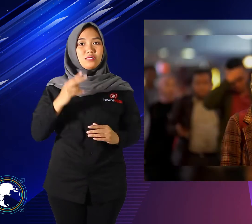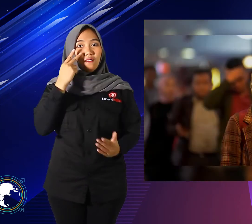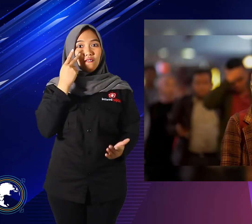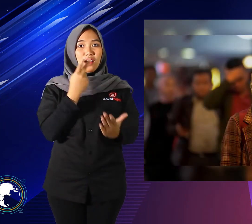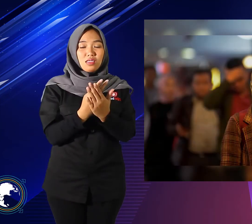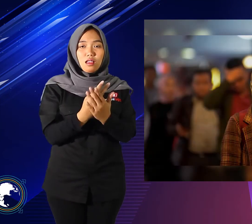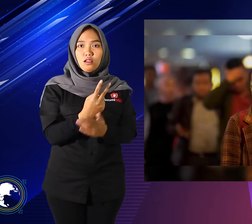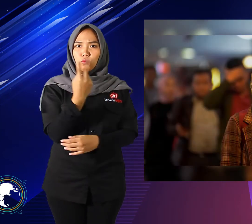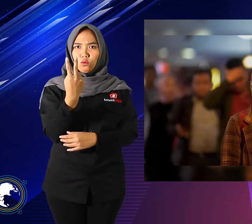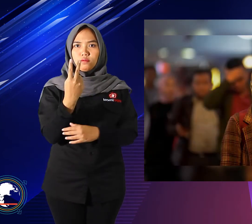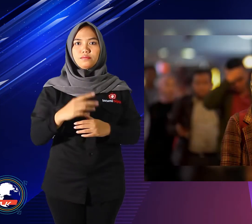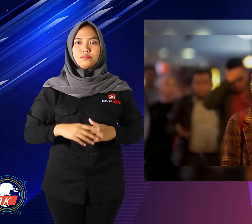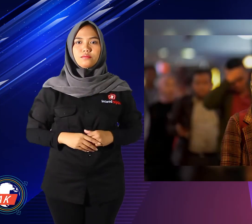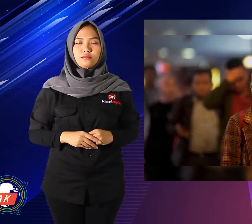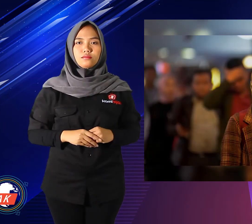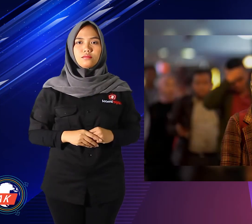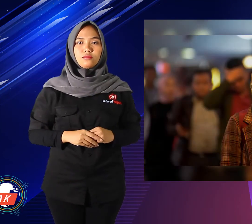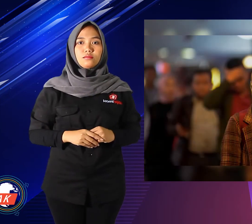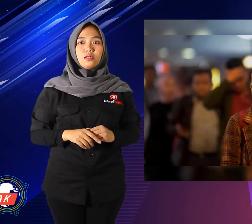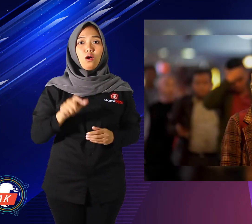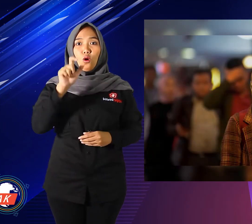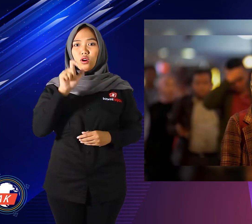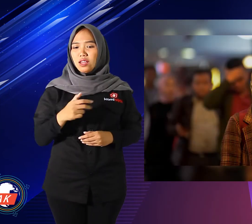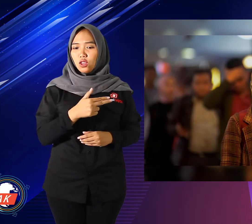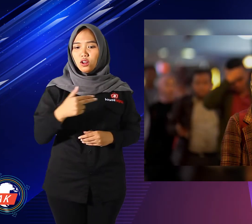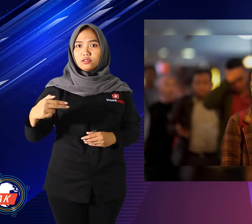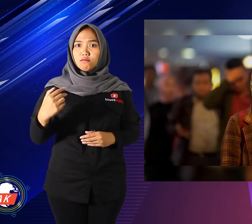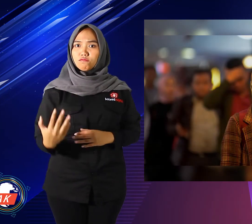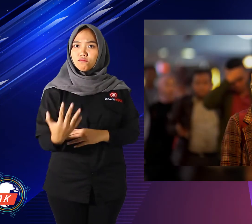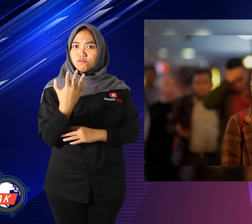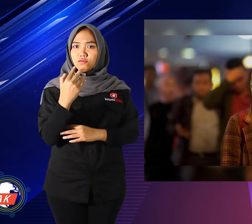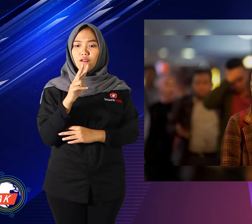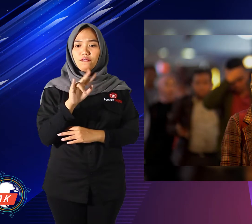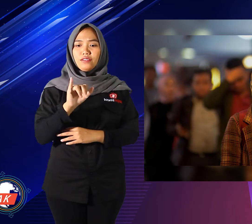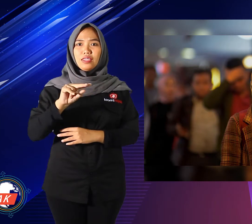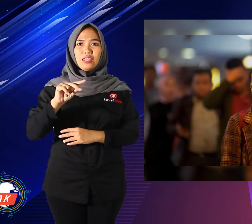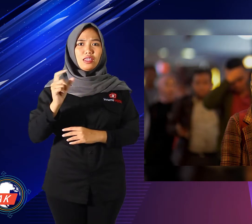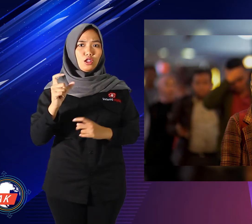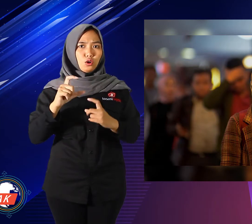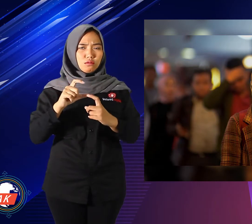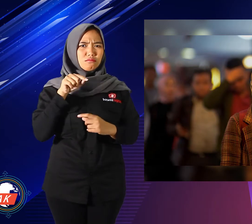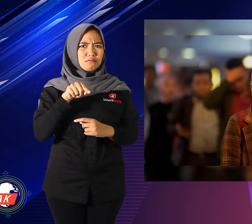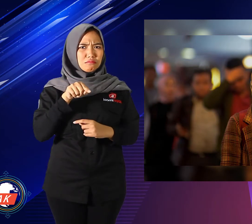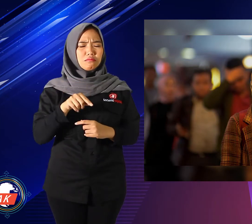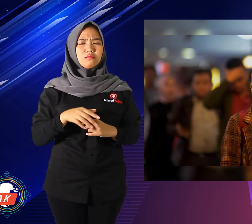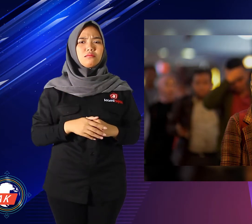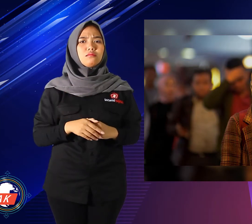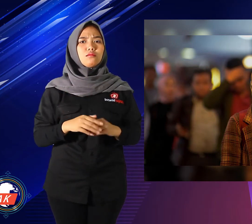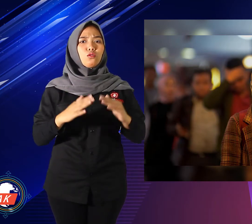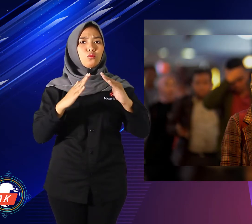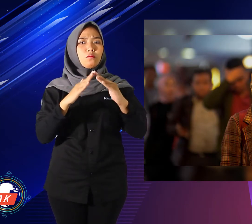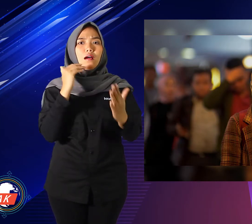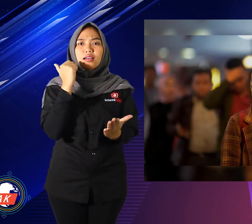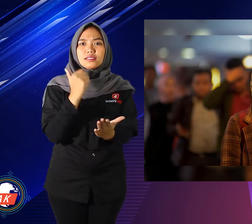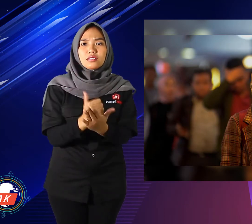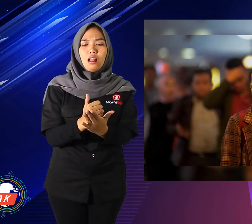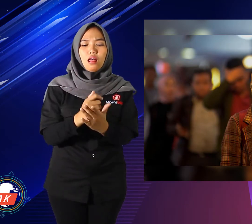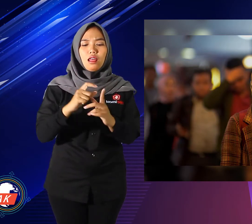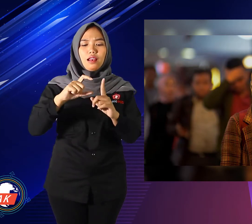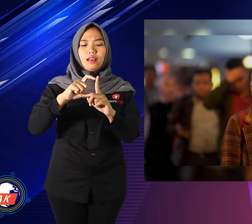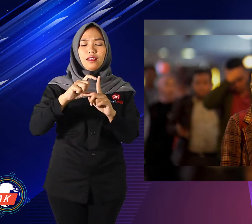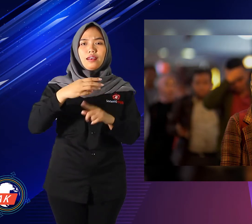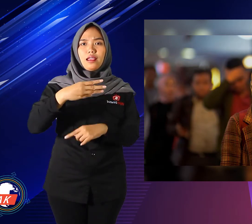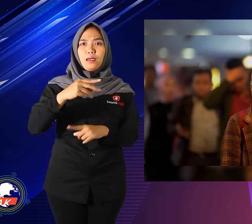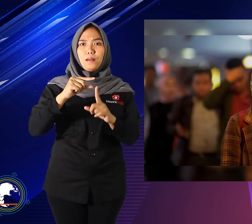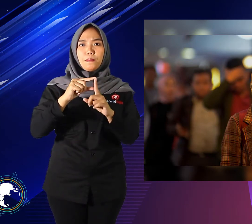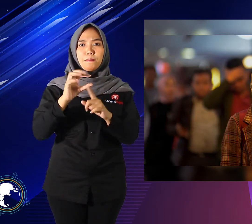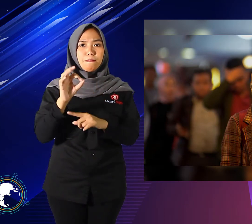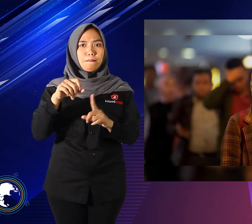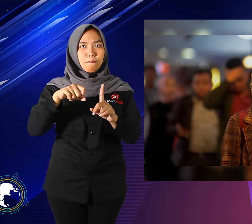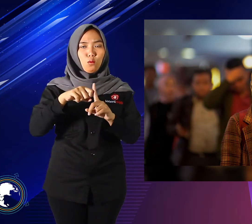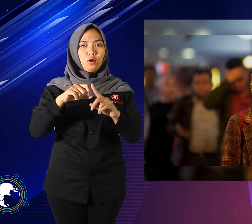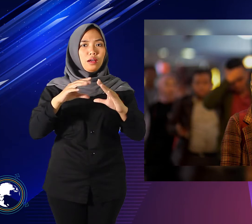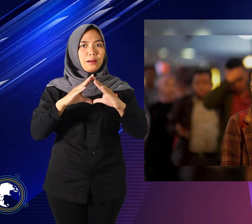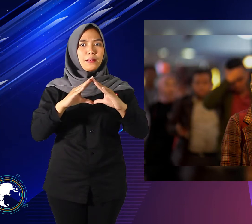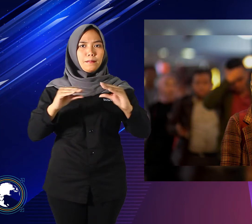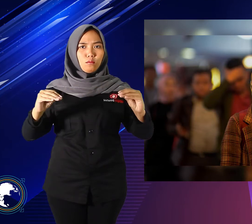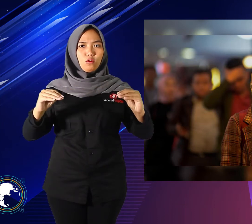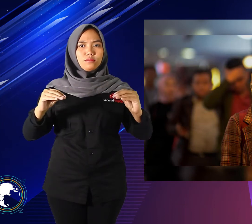Fakta kedua, 2 orang yang terkena virus ini berdomisili dari wilayah Depok.